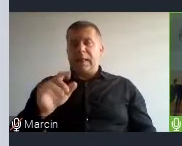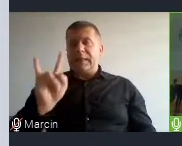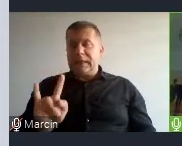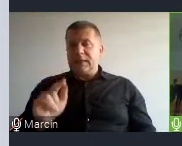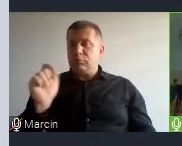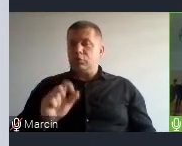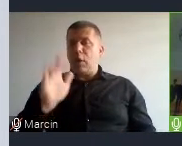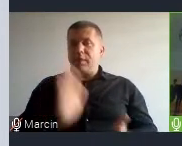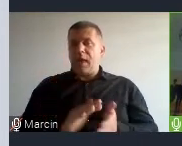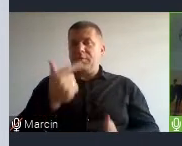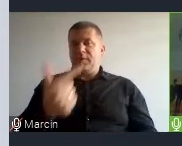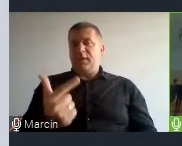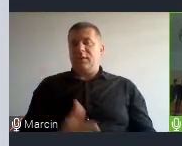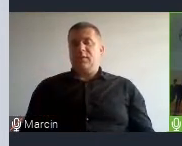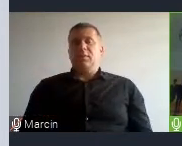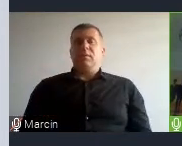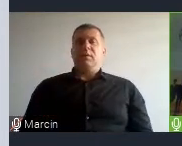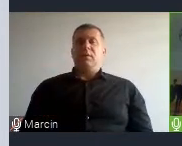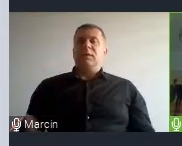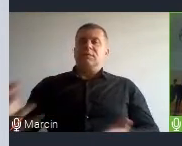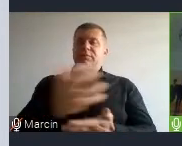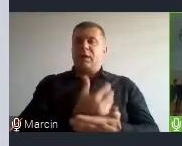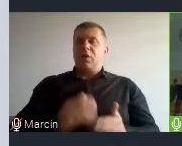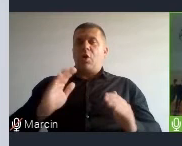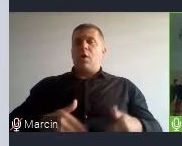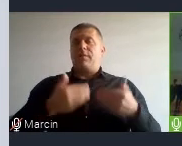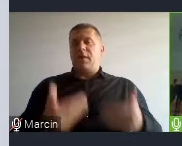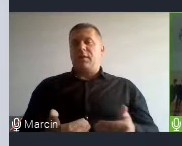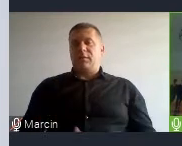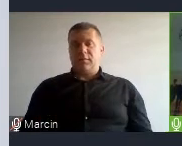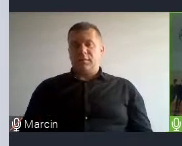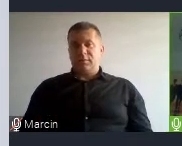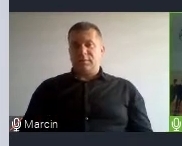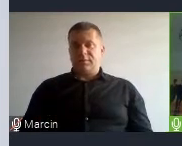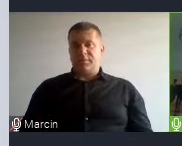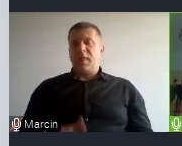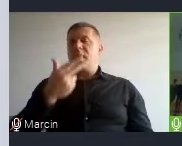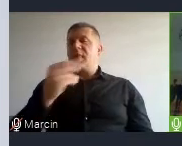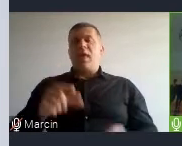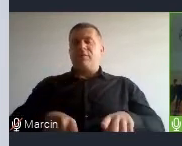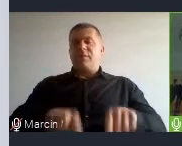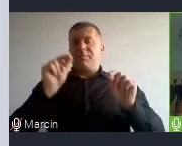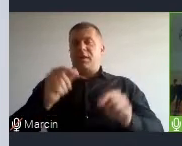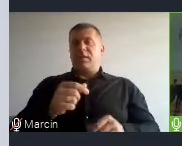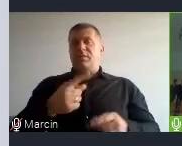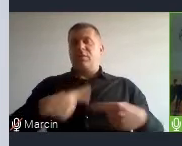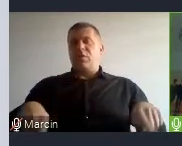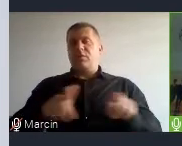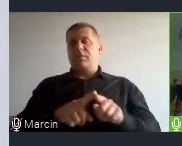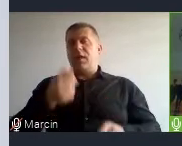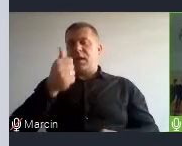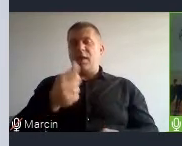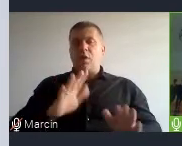Celem tej procedury jest zebranie ofert, a nie wyłonienie wykonawcy. Jedna oferta to za mało.